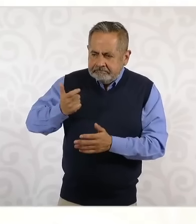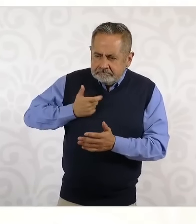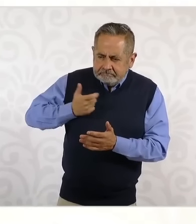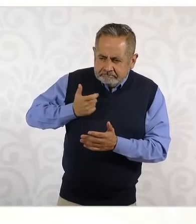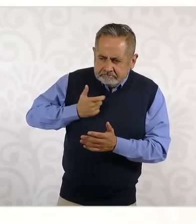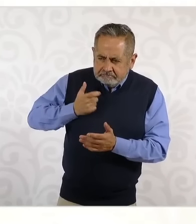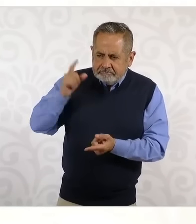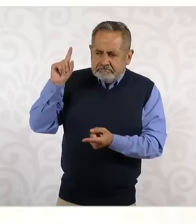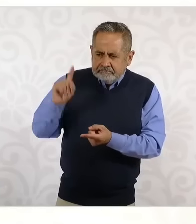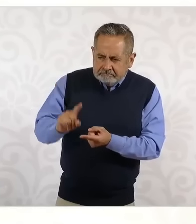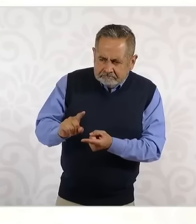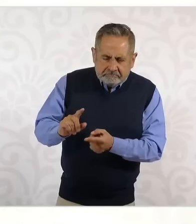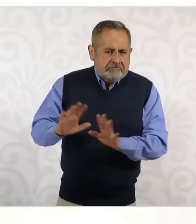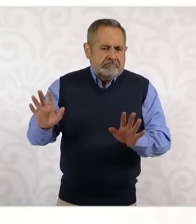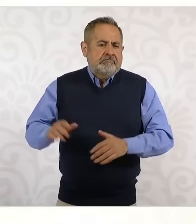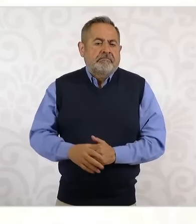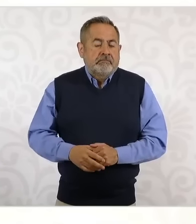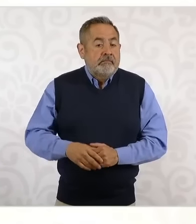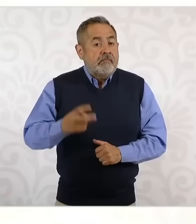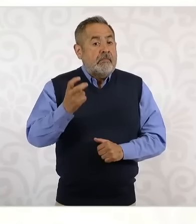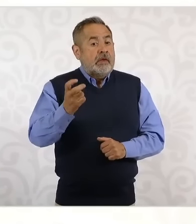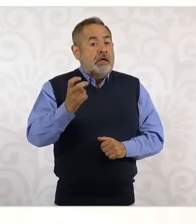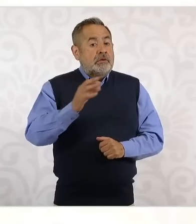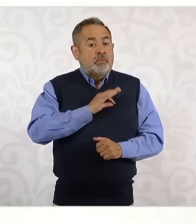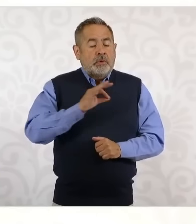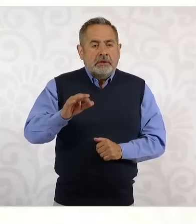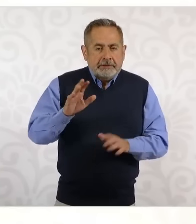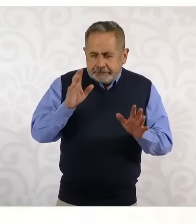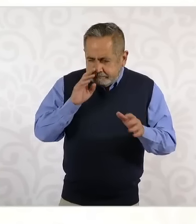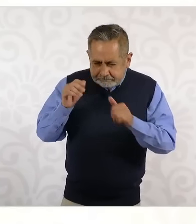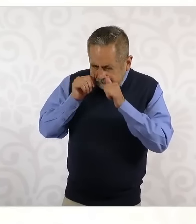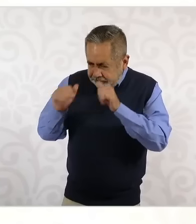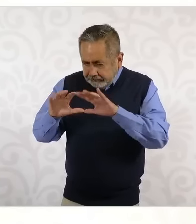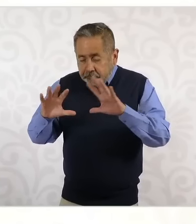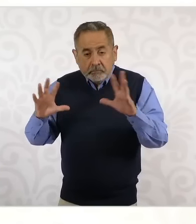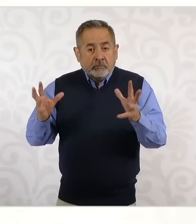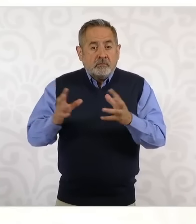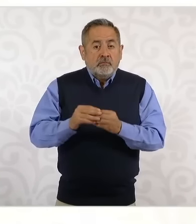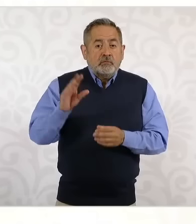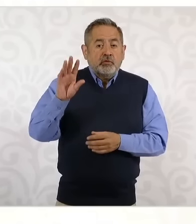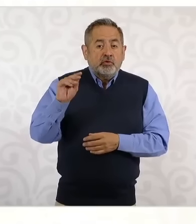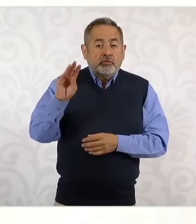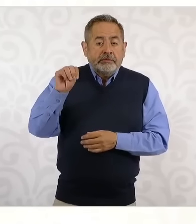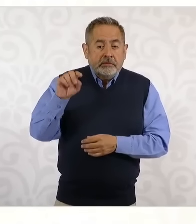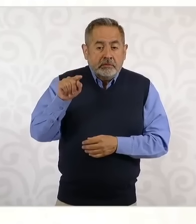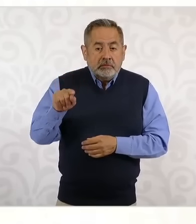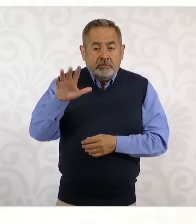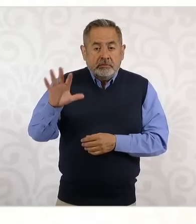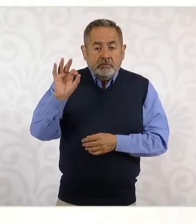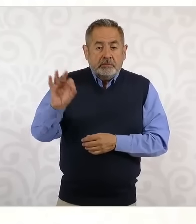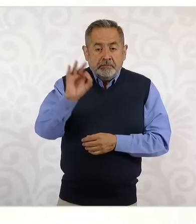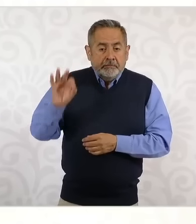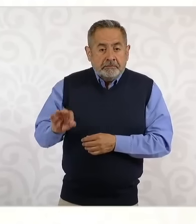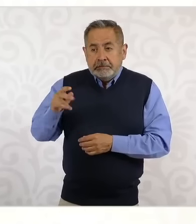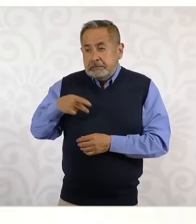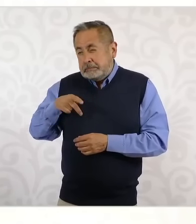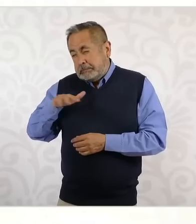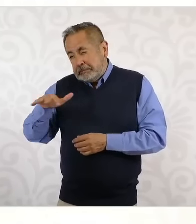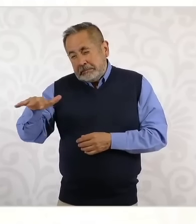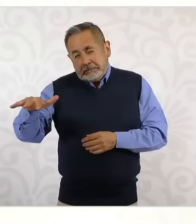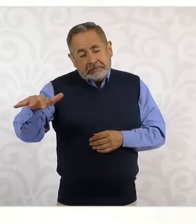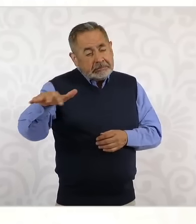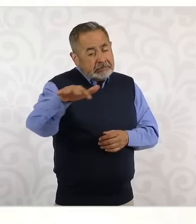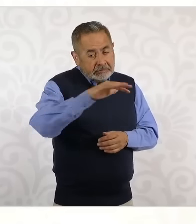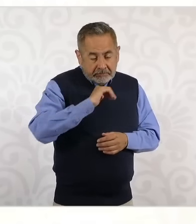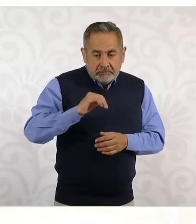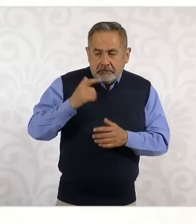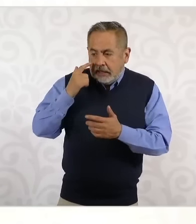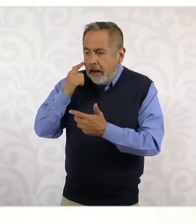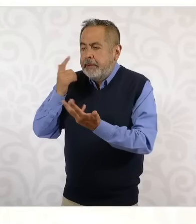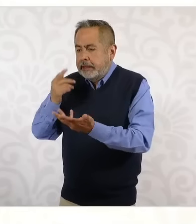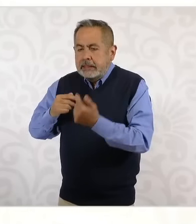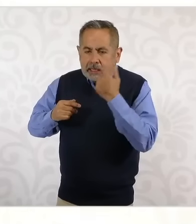presidenta nos va a permitir atender al 99.5% 5% de todos los clientes de la financiera. Nos van